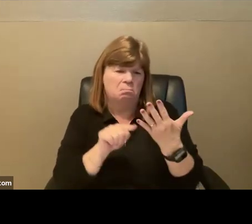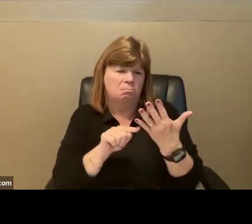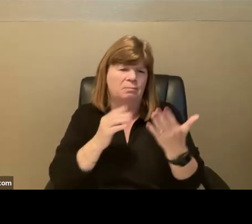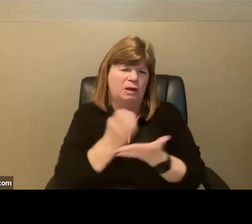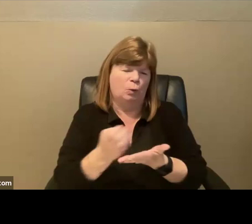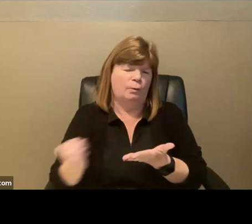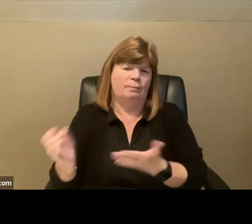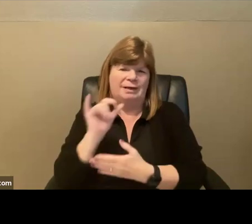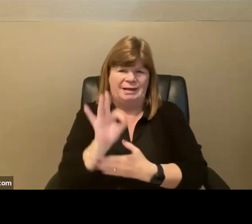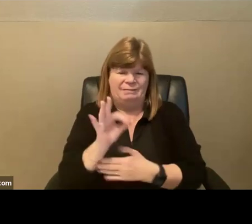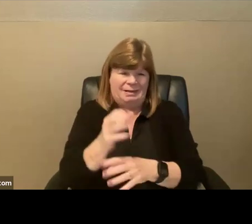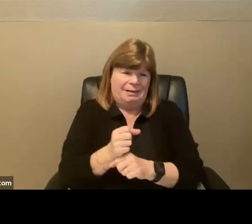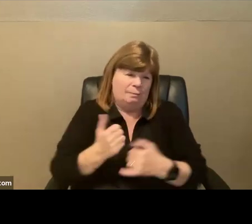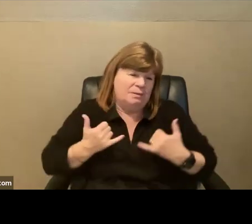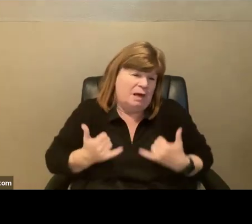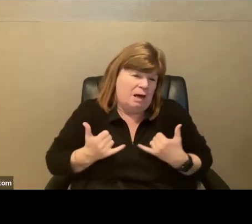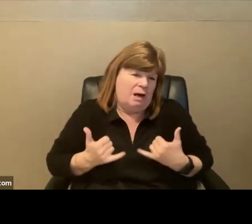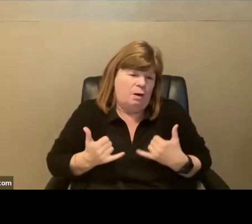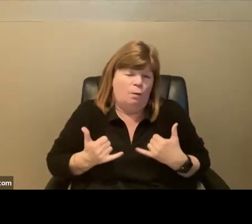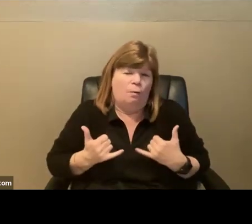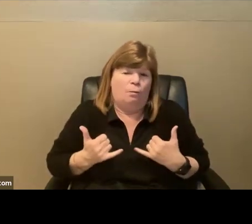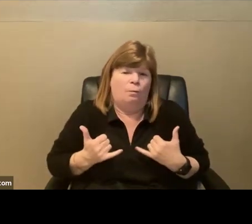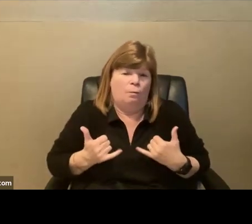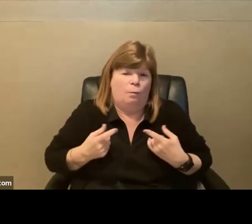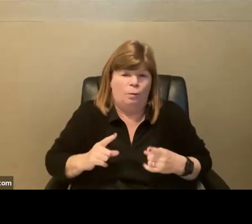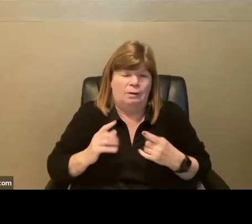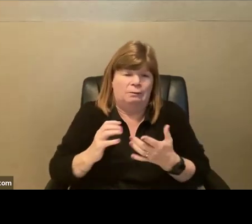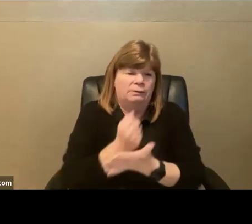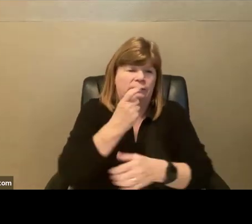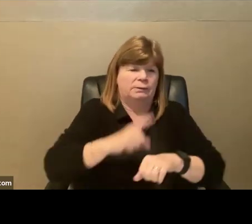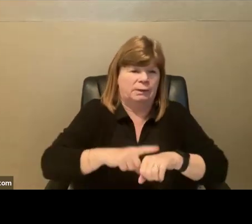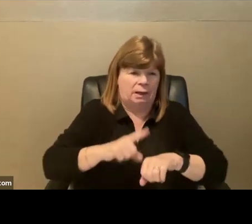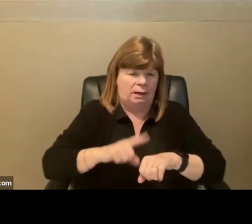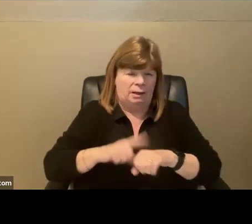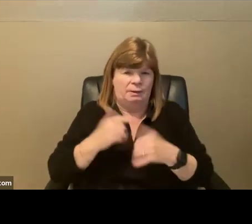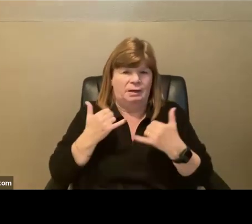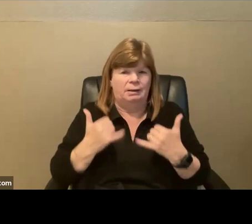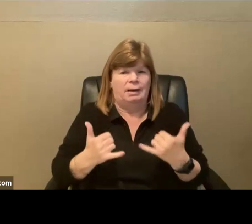Si puedes conseguirlos ahora. Aprovecha el momento y consíguelos ahora porque son bastante útiles.